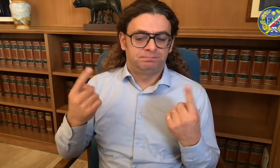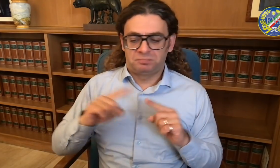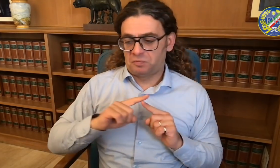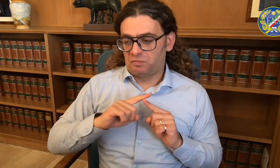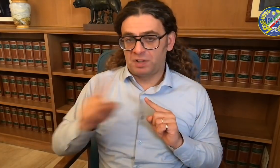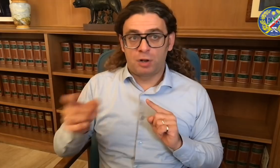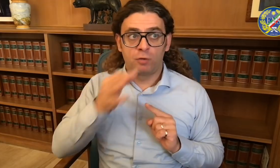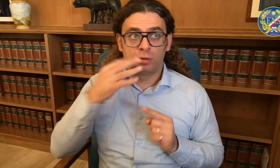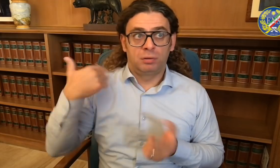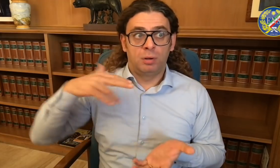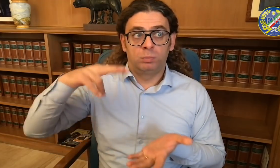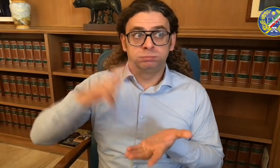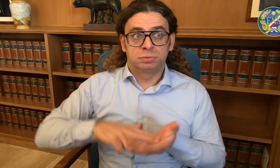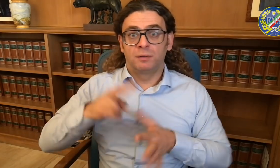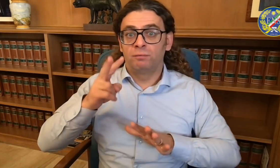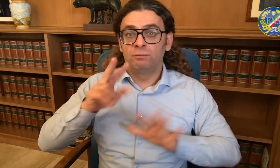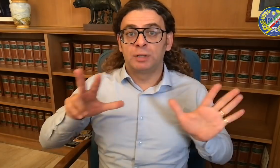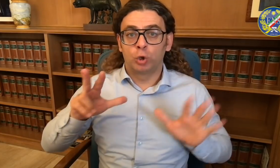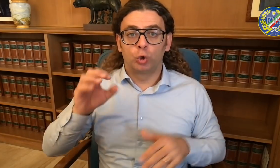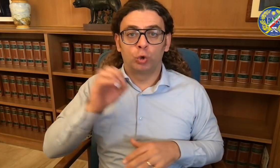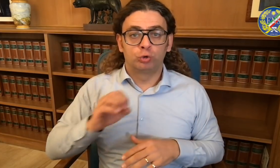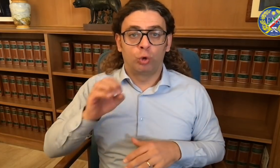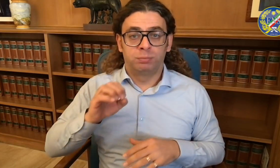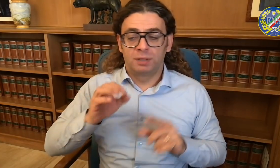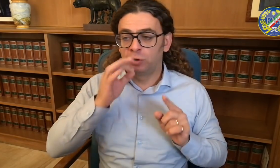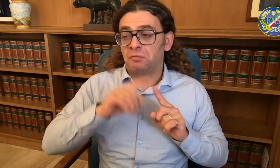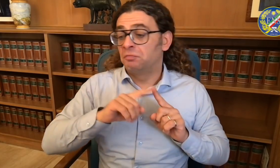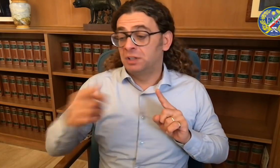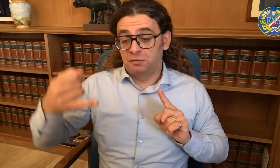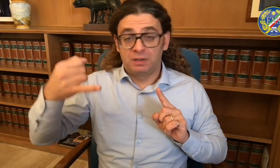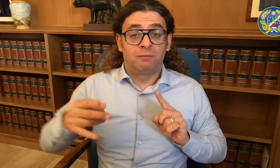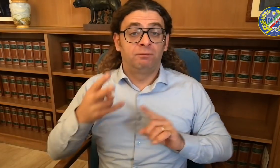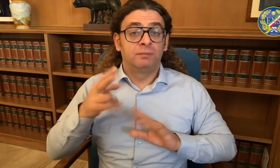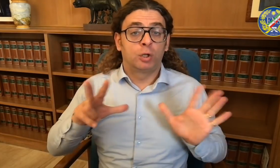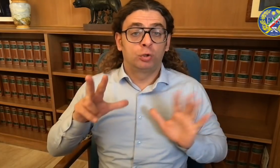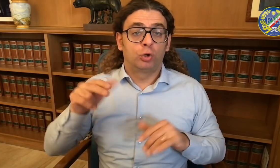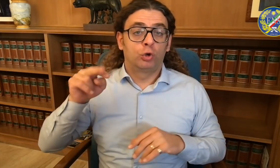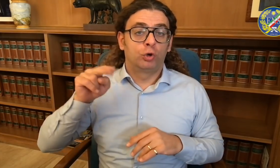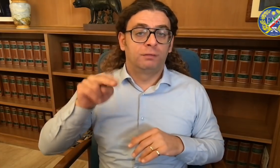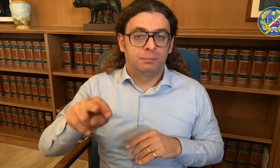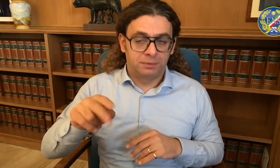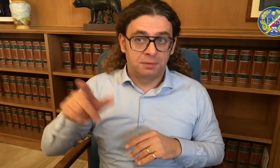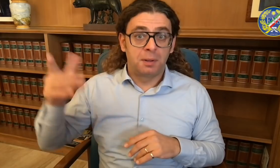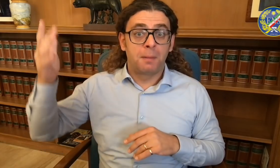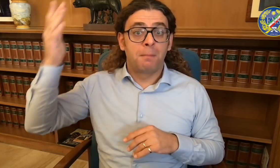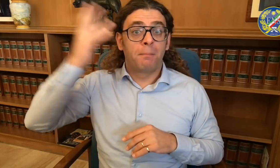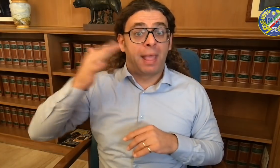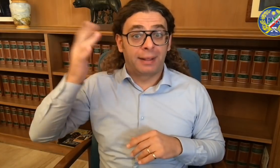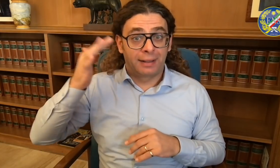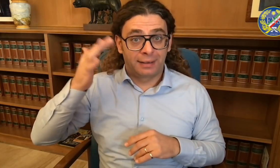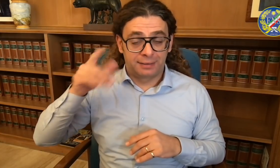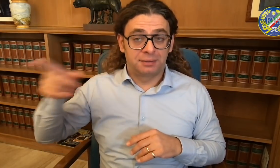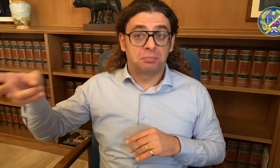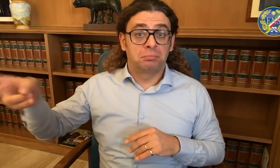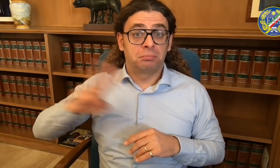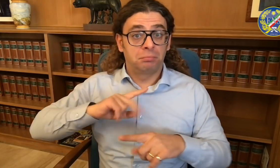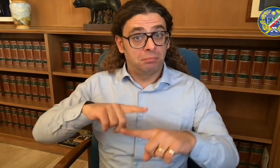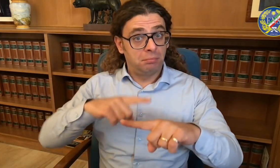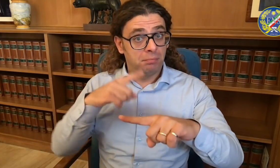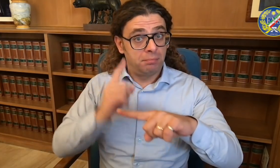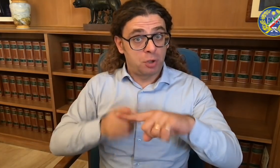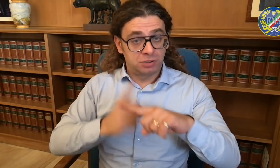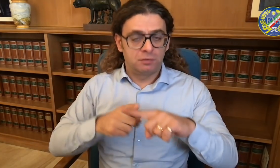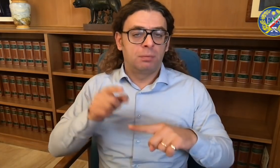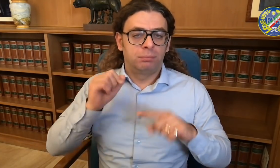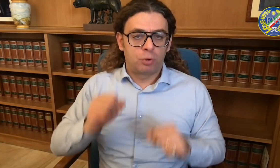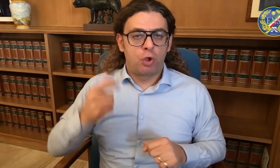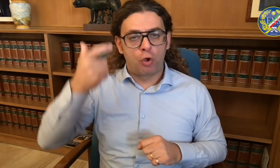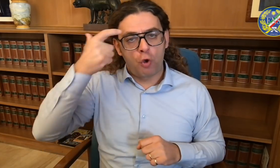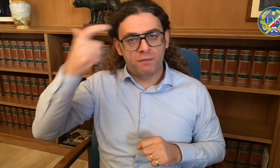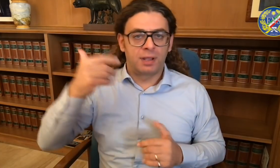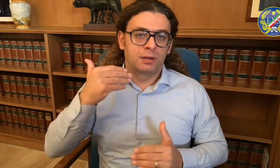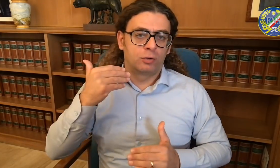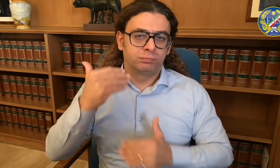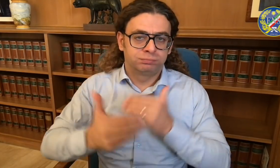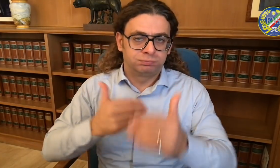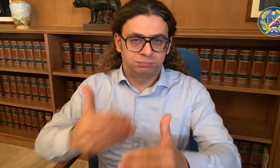Pertanto, essendo stato approvato il testo lo scorso 28 ottobre, c'è tempo fino al 28 novembre per il parere che se sarà positivo consentirà al Governo